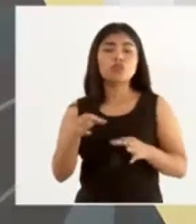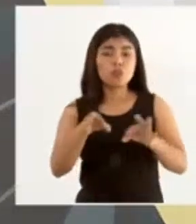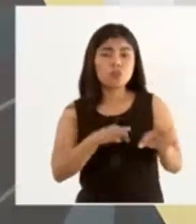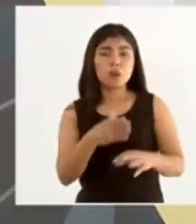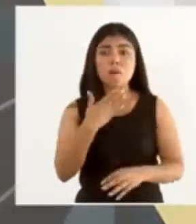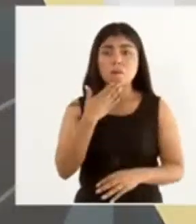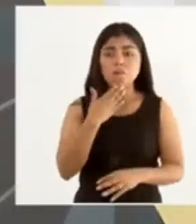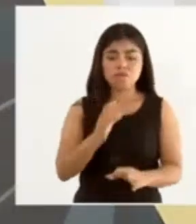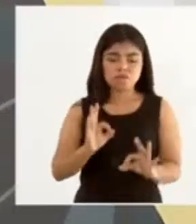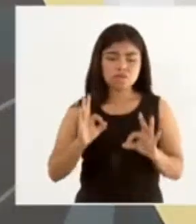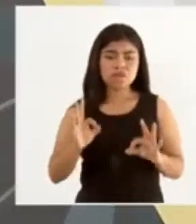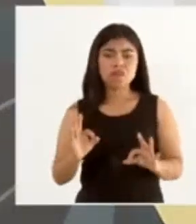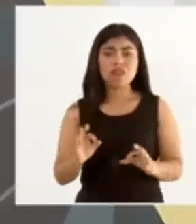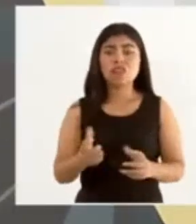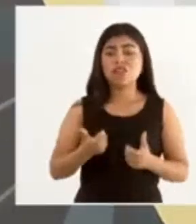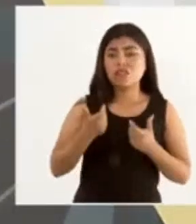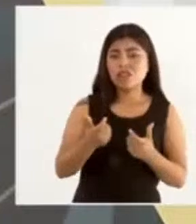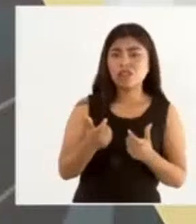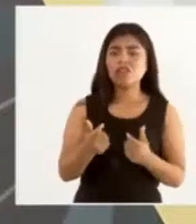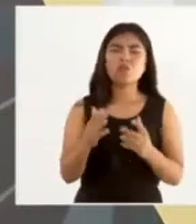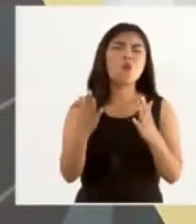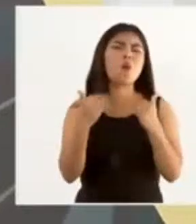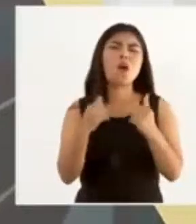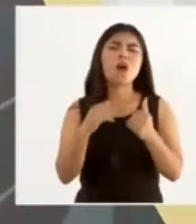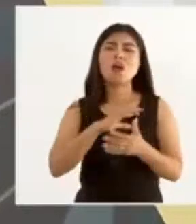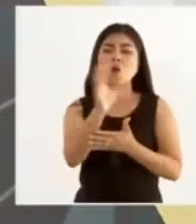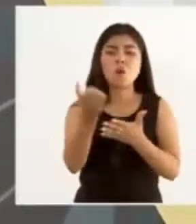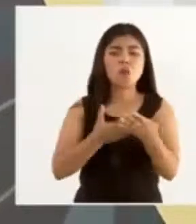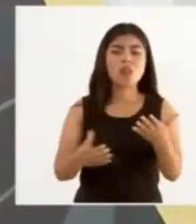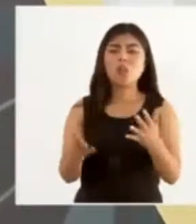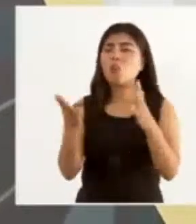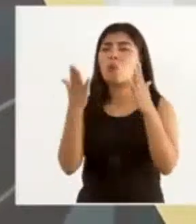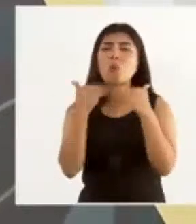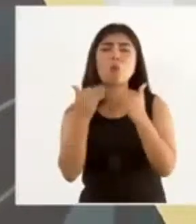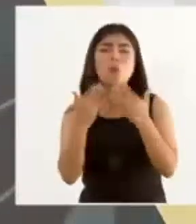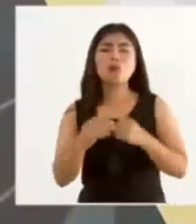muy precarios de contratación. Todavía hay algunos, pero estamos acabando con